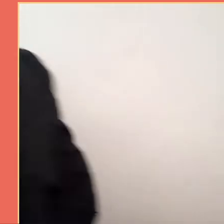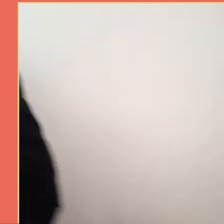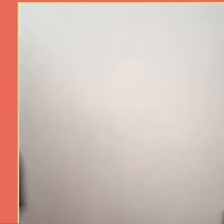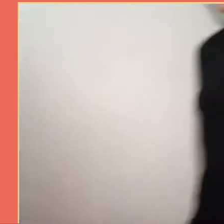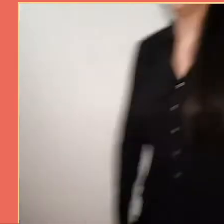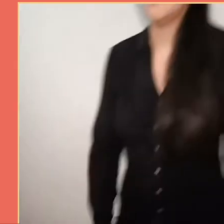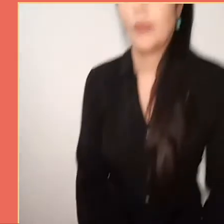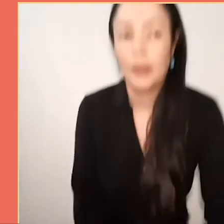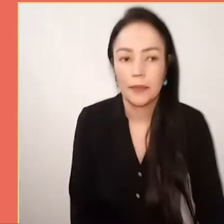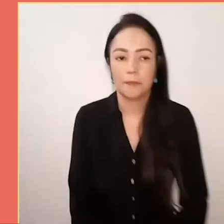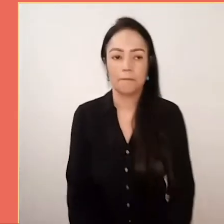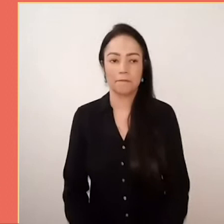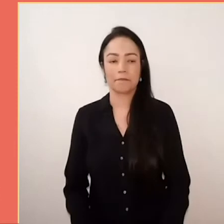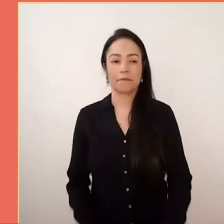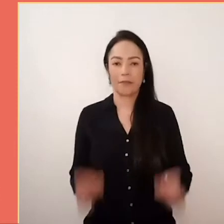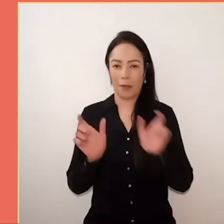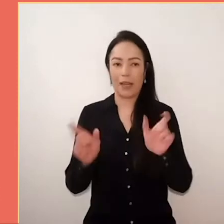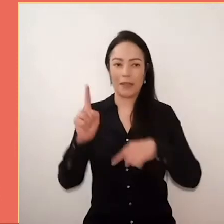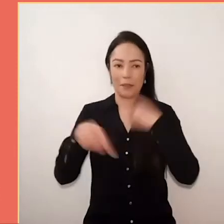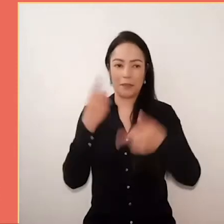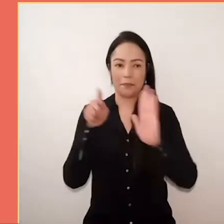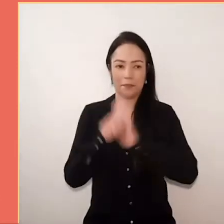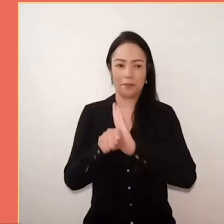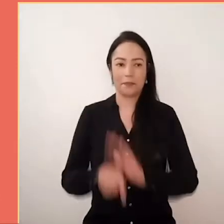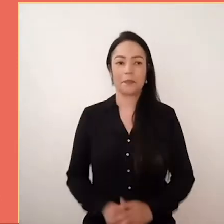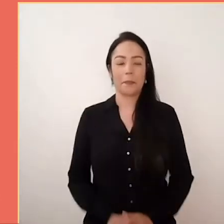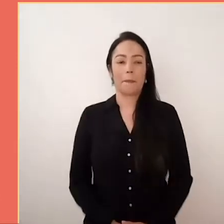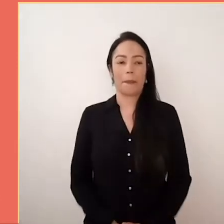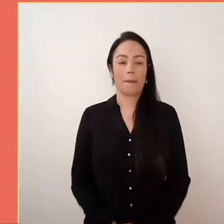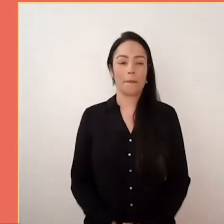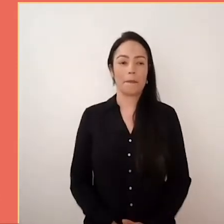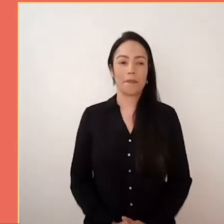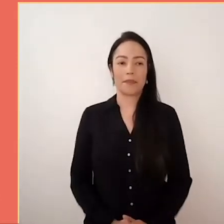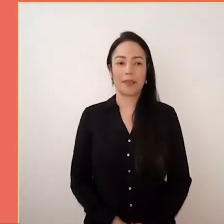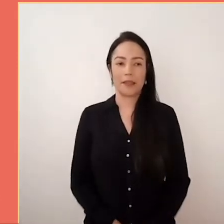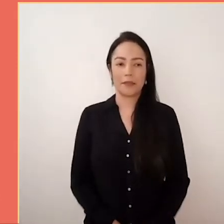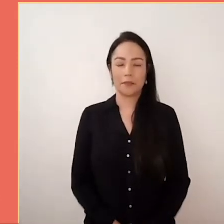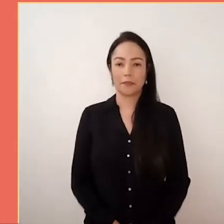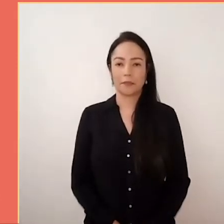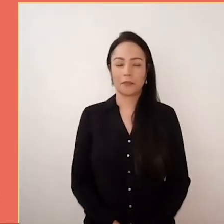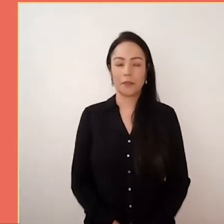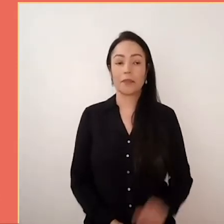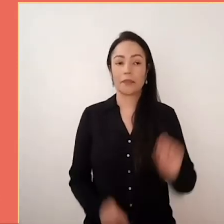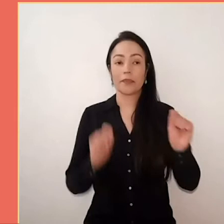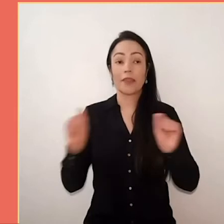que eu quero ler depois, mas na próxima pergunta. Está bom. Alguém mais gostaria de comentar?